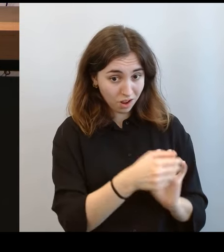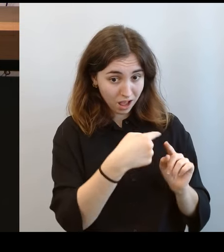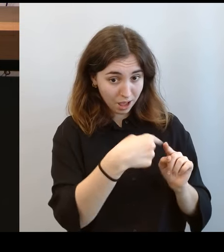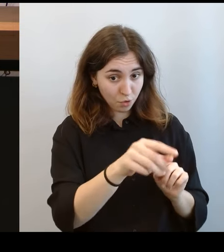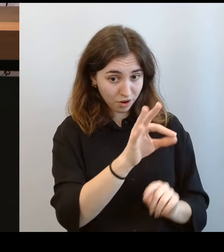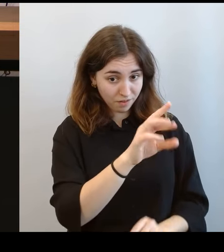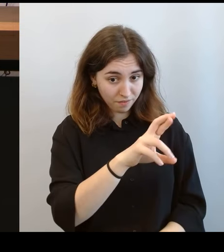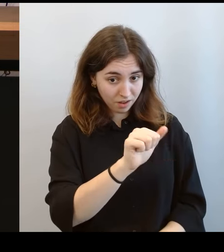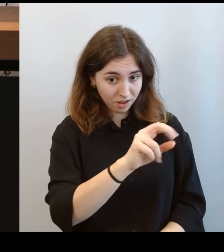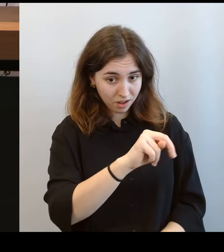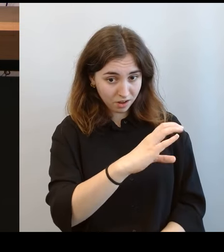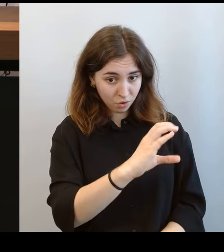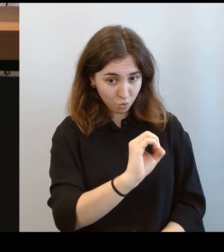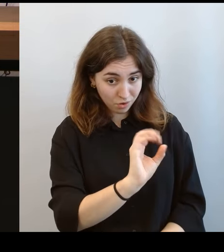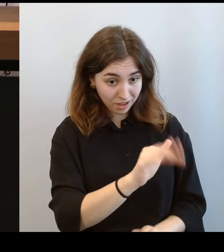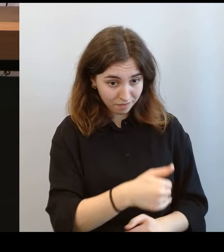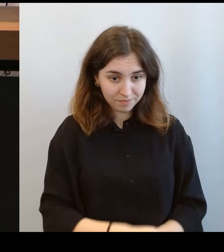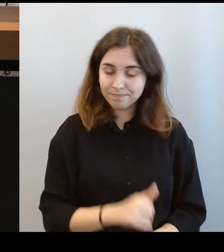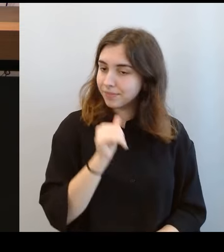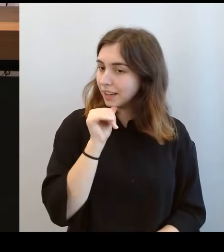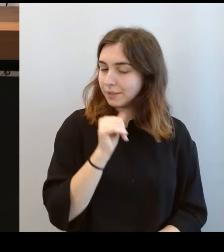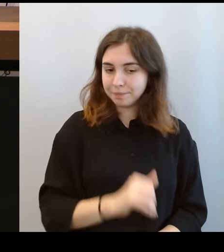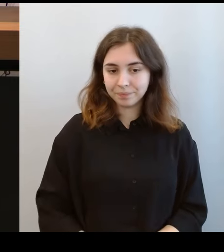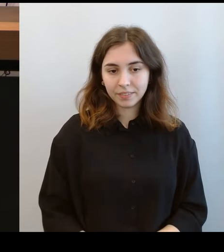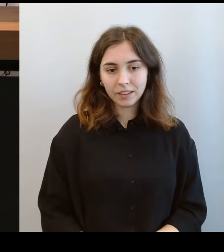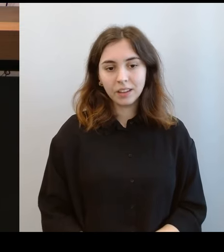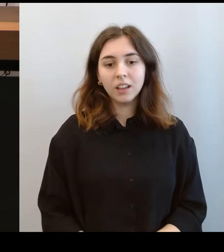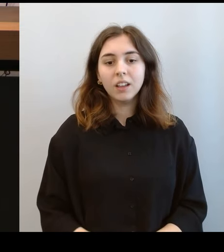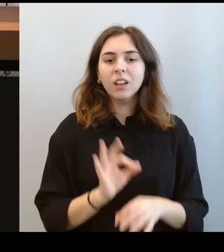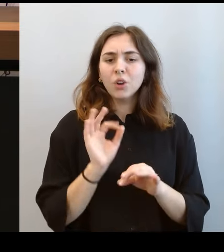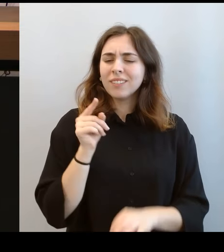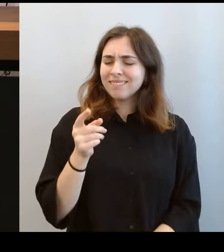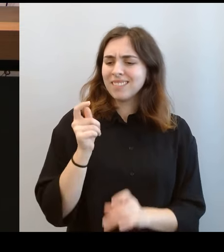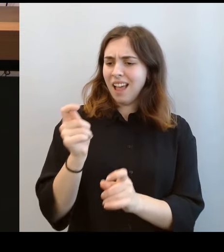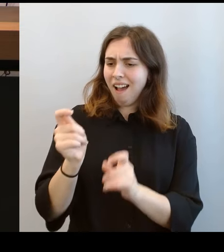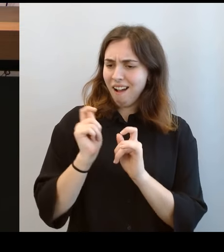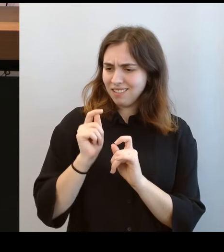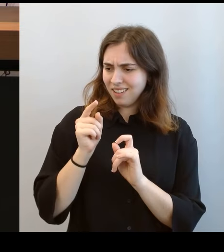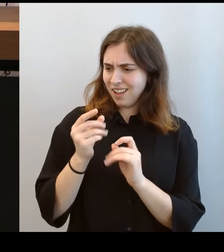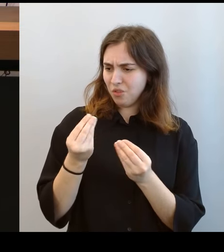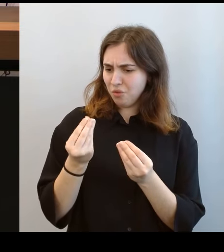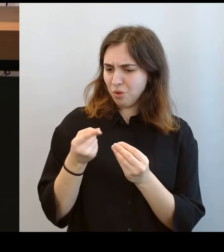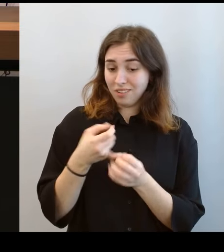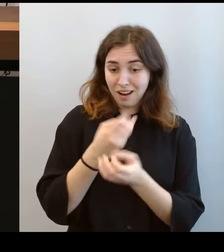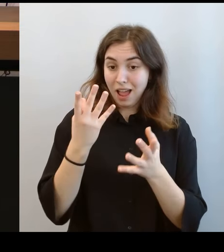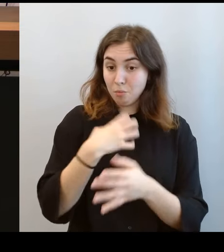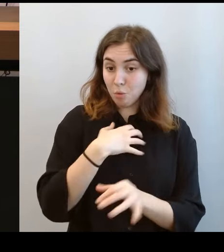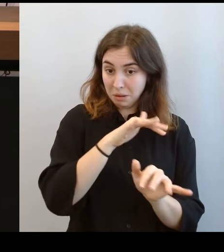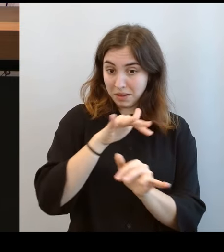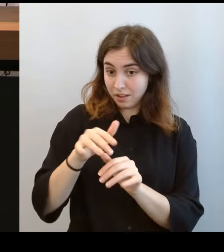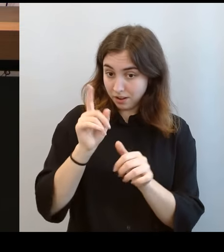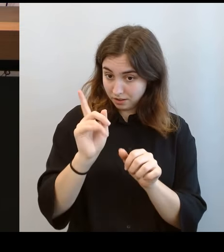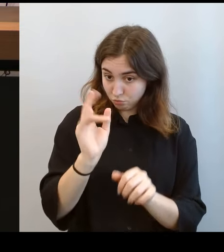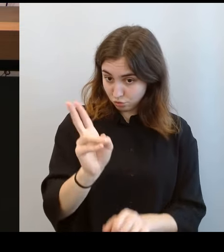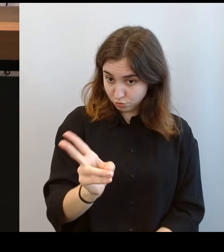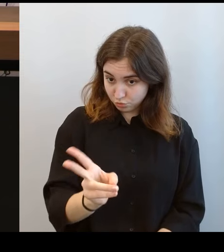Warum ist dieser Antrag trotz all dieser Probleme überflüssig? Er ist überflüssig, weil dieser Senat, unsere jetzige